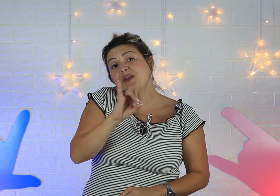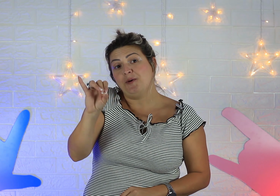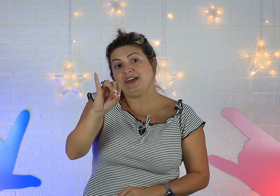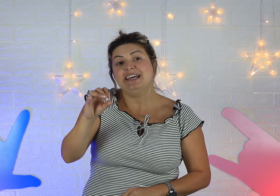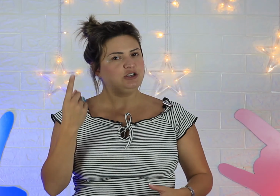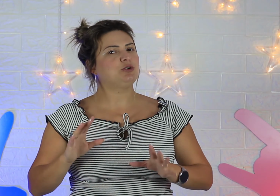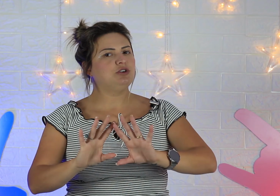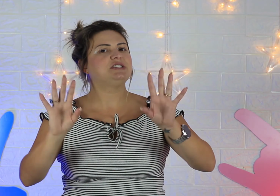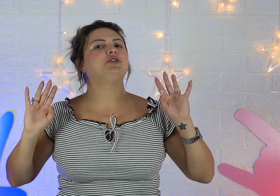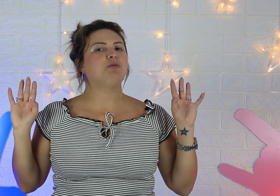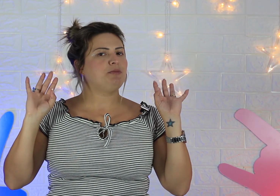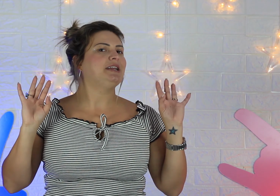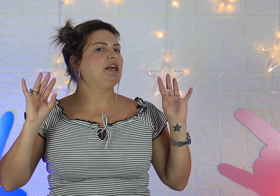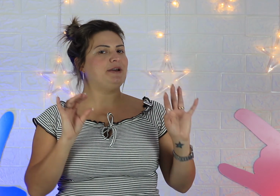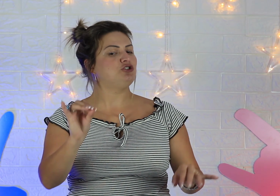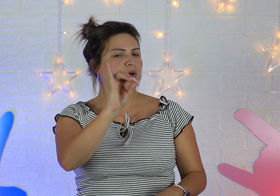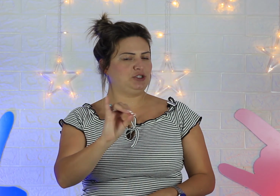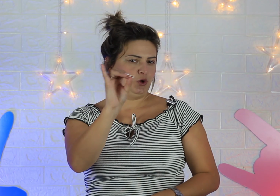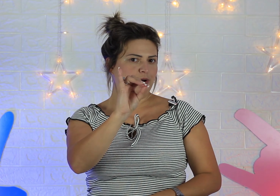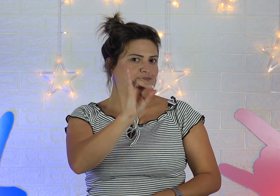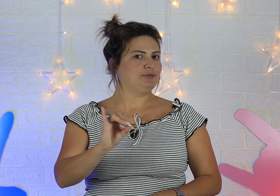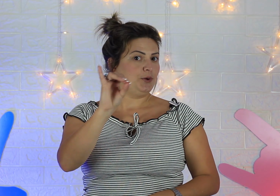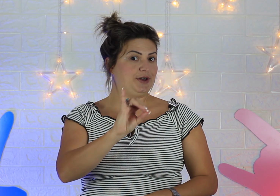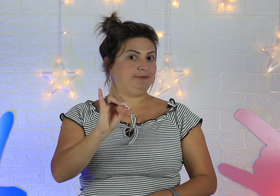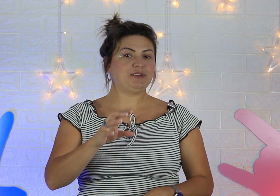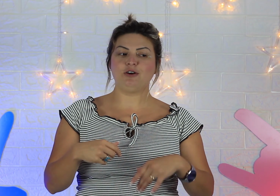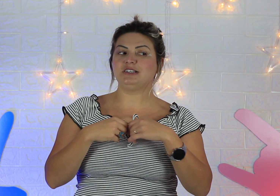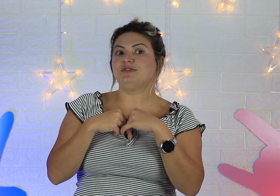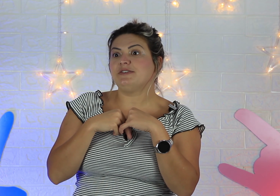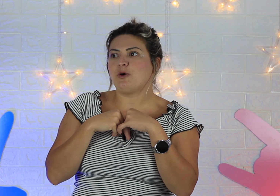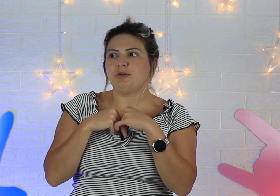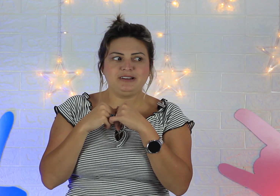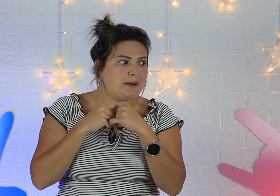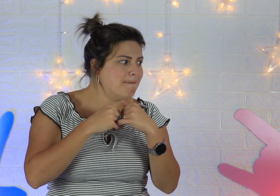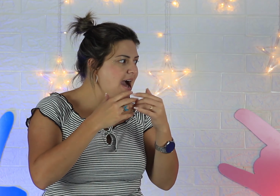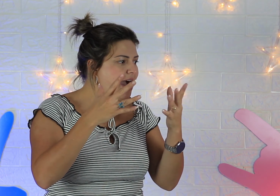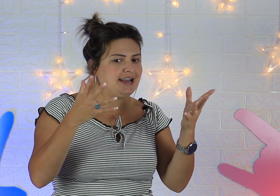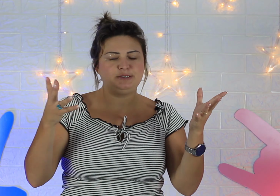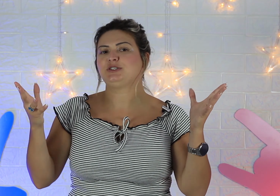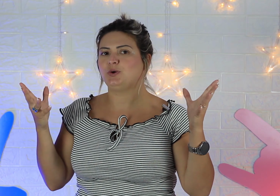oi isso é quando você for cumprimentar de repente uma pessoa foi agora se você vai complementar mais